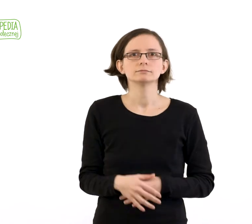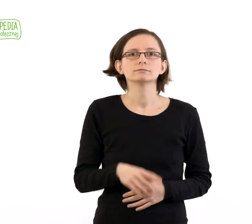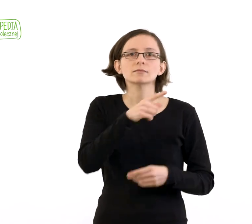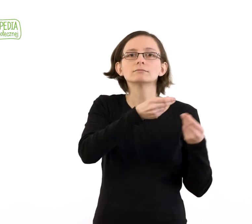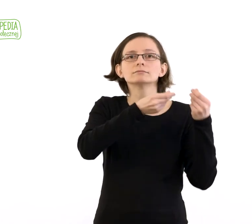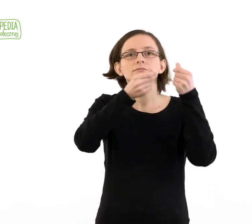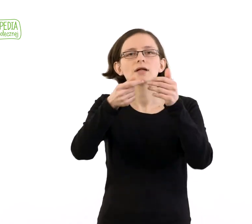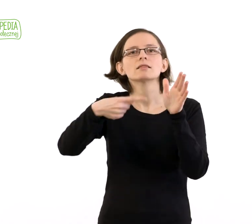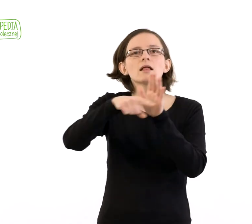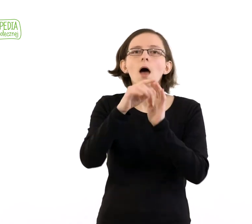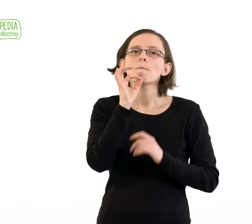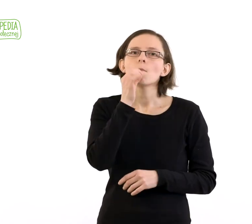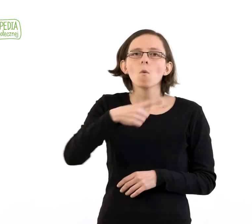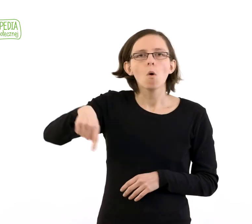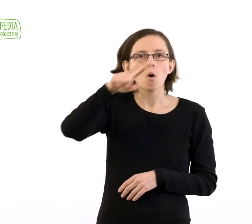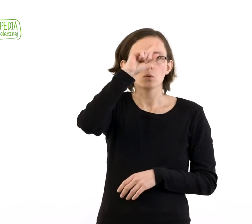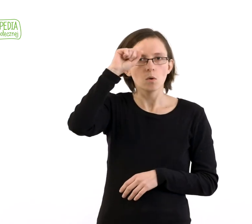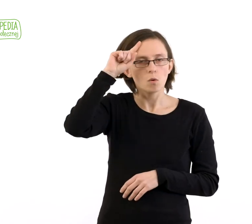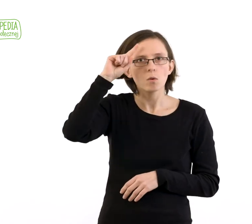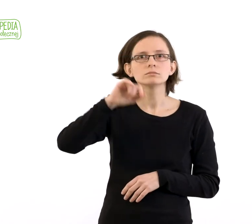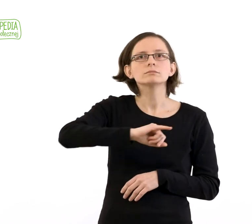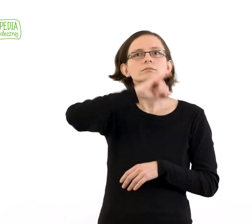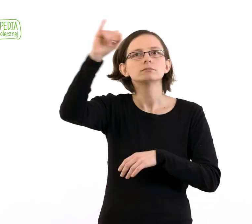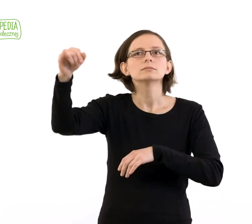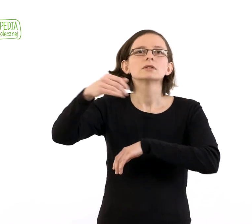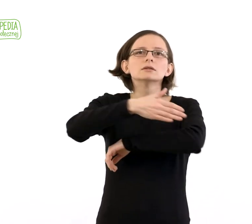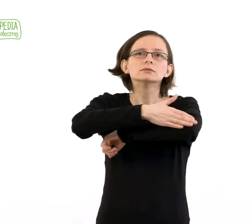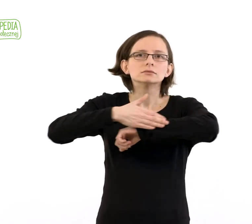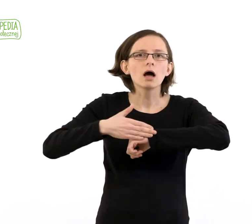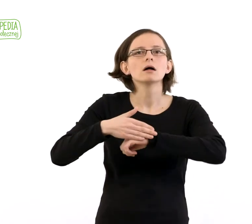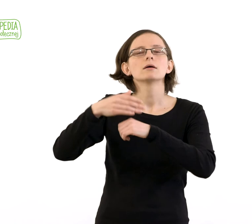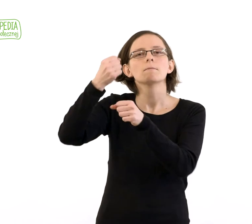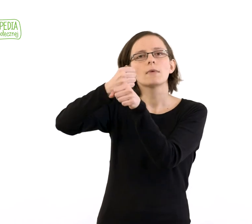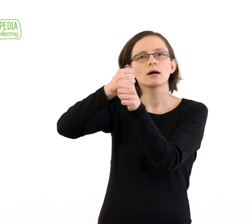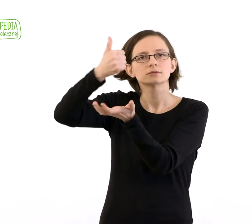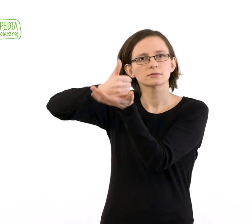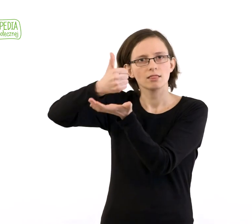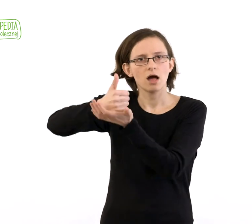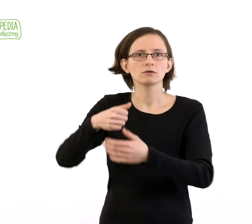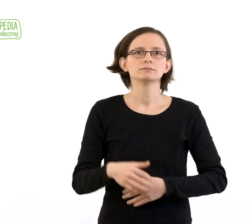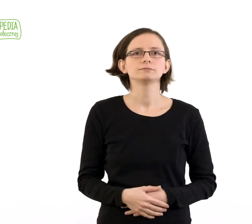pobyt młodych ludzi na stażach za granicą.